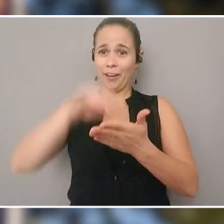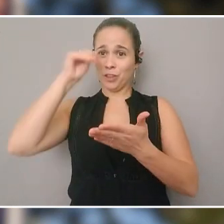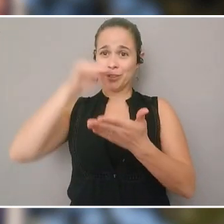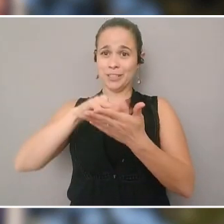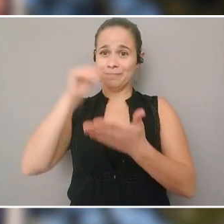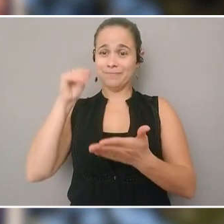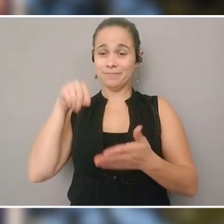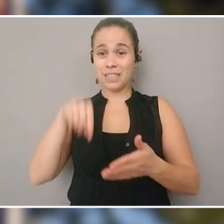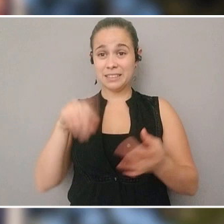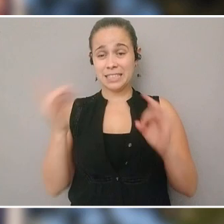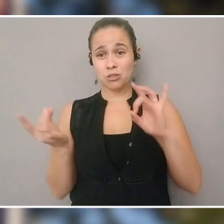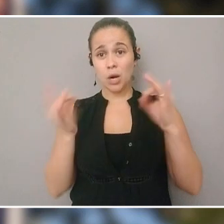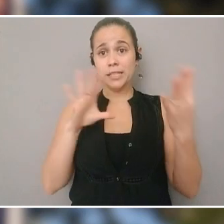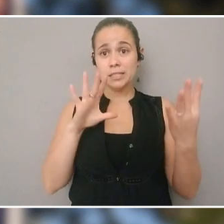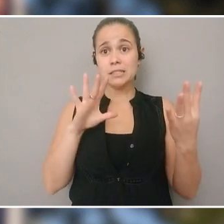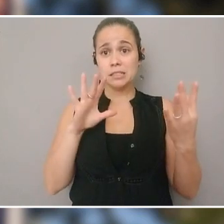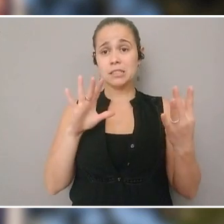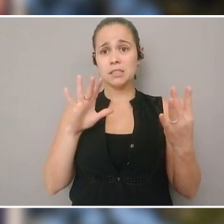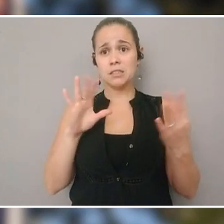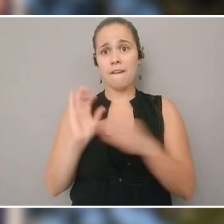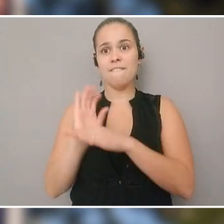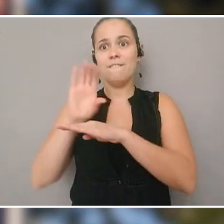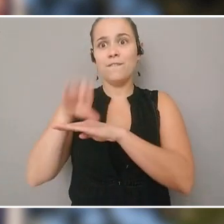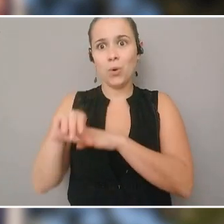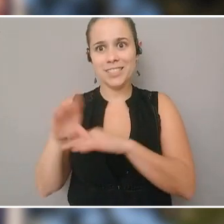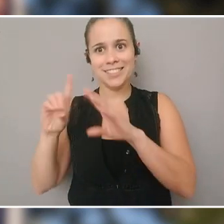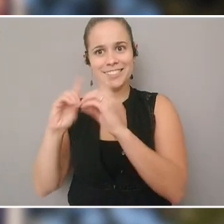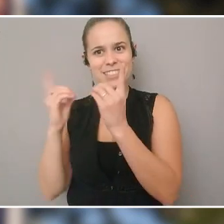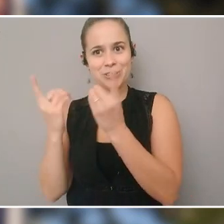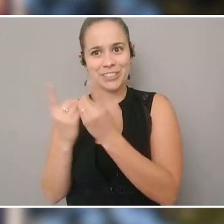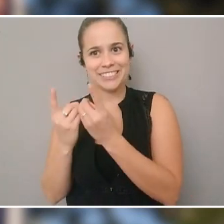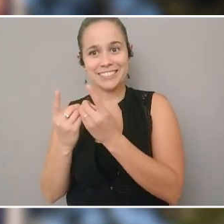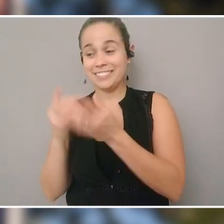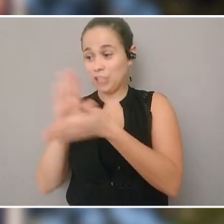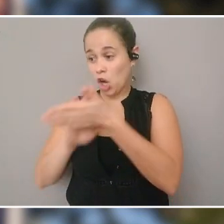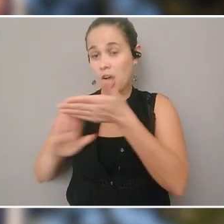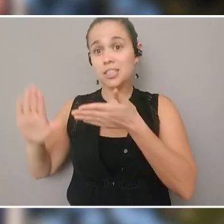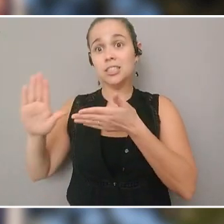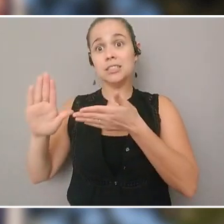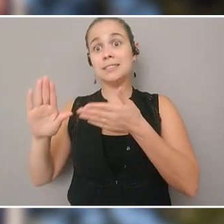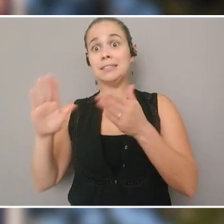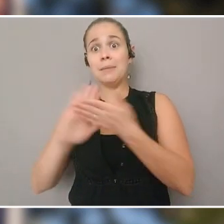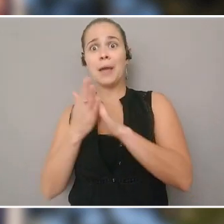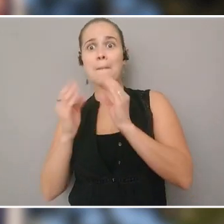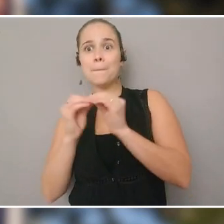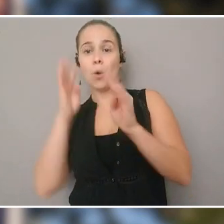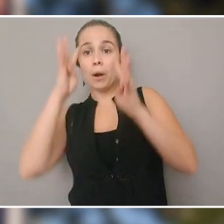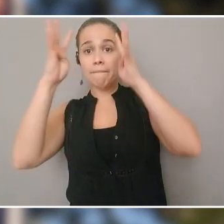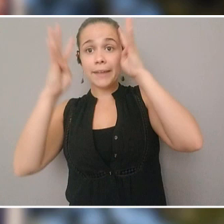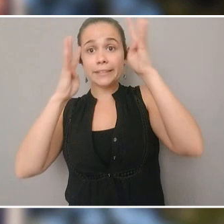crisis obligó al Distrito y sus